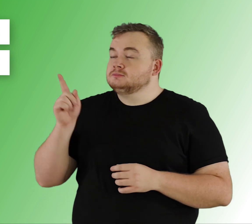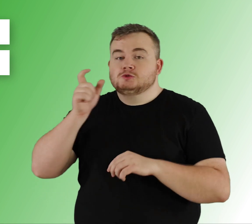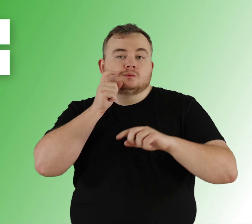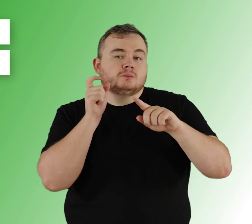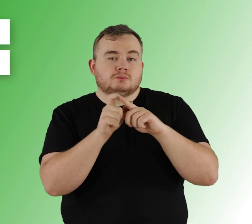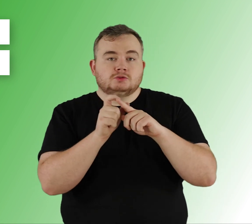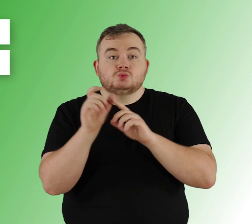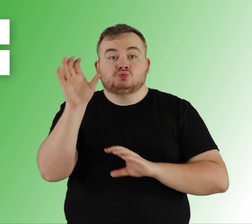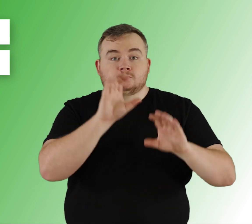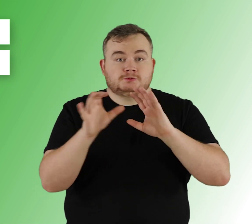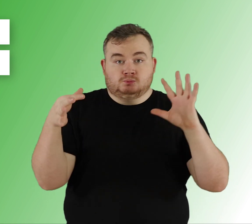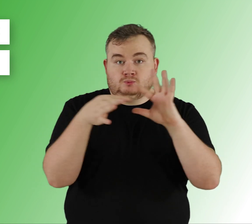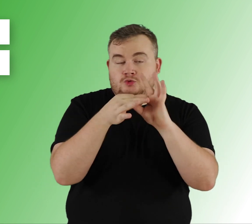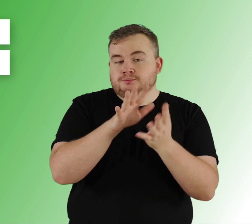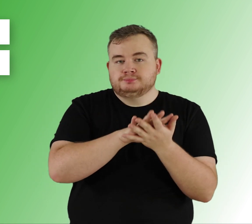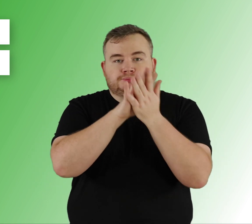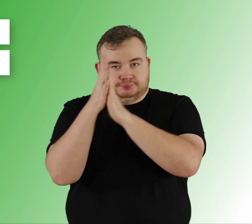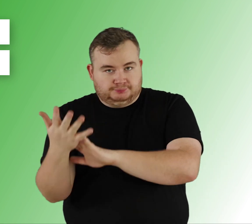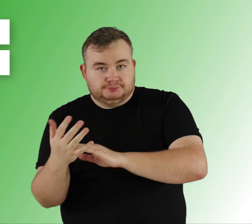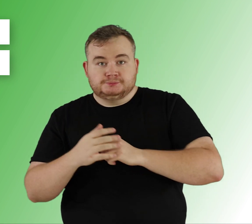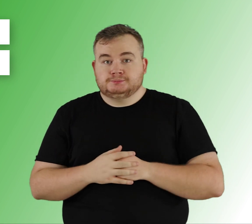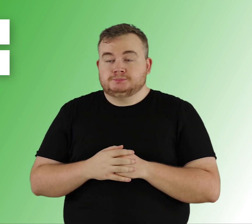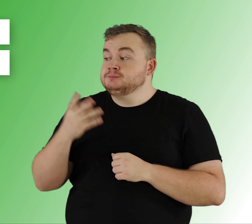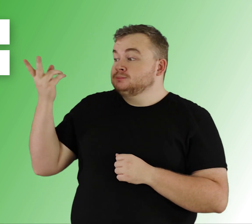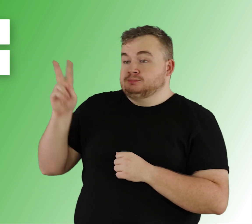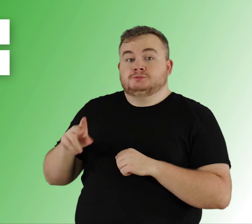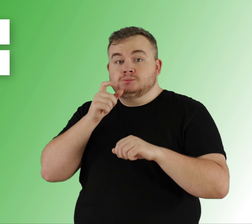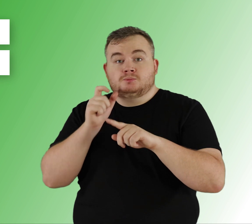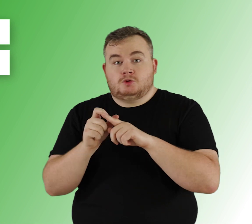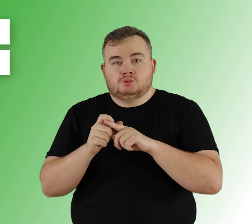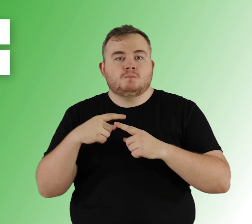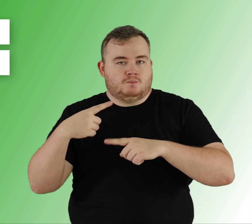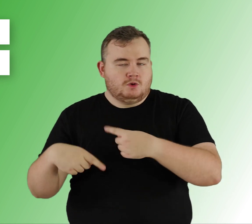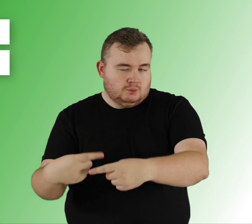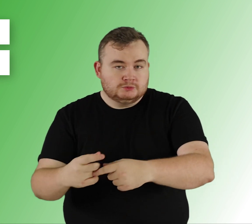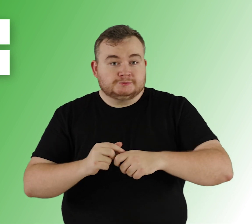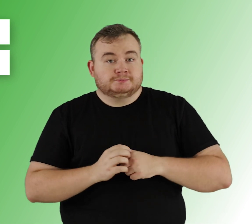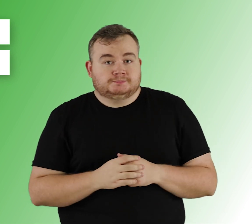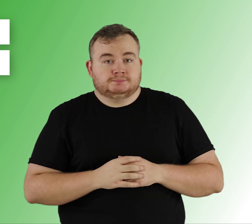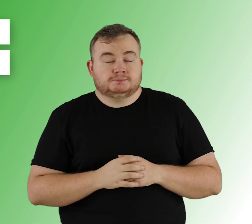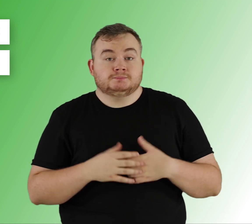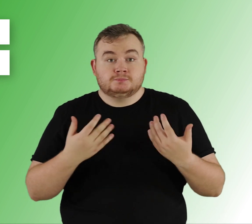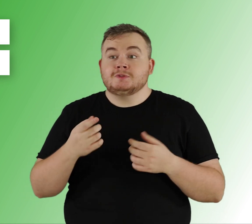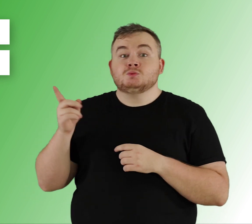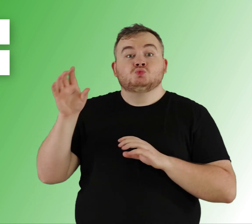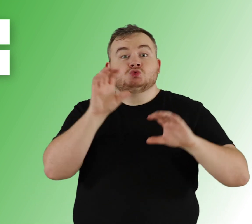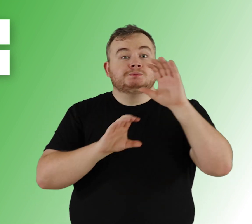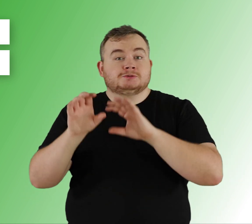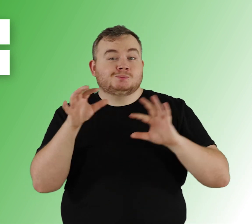Substraty reakcji Produkty reakcji Substraty reakcji – substancje użyte do reakcji chemicznej